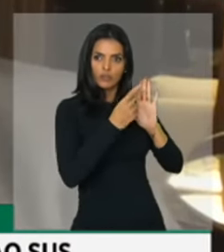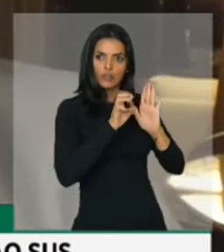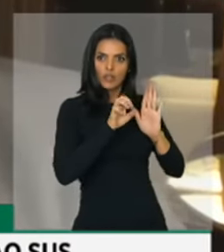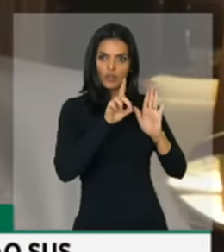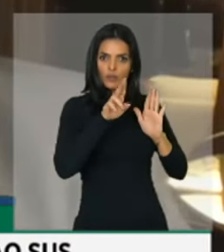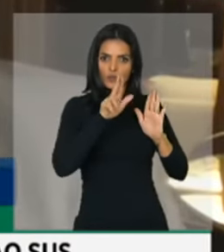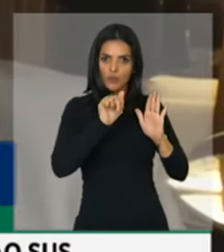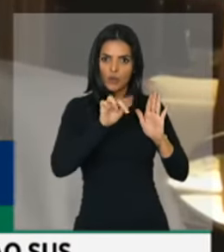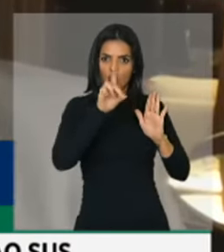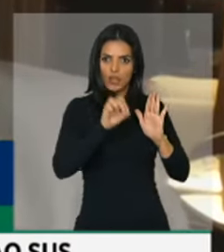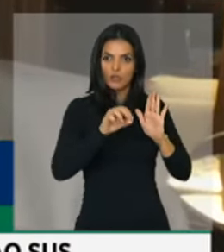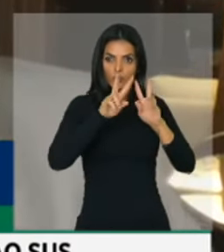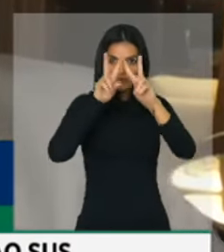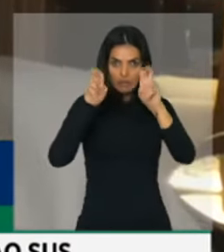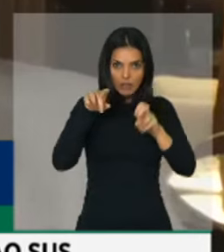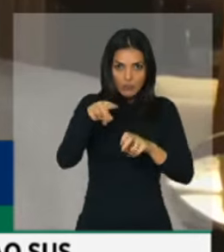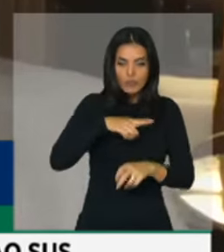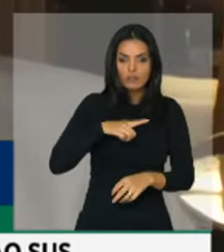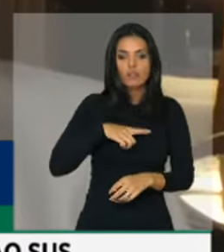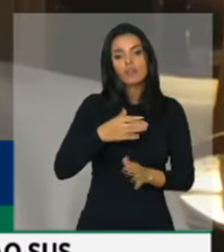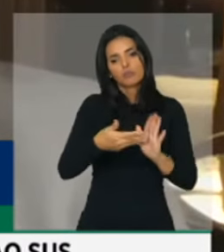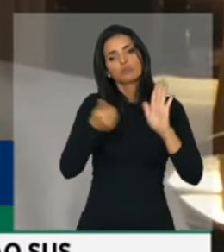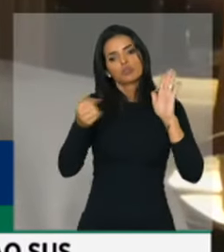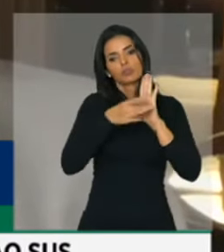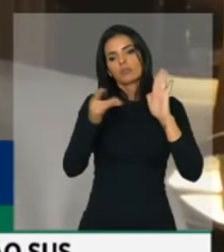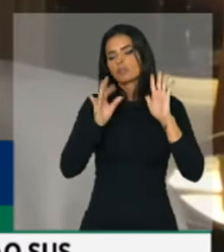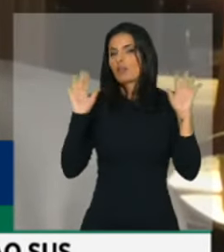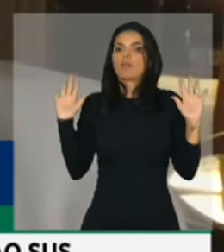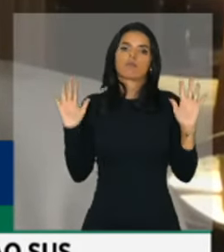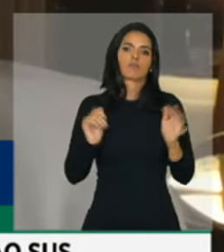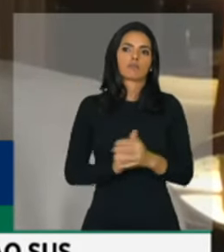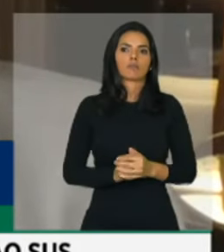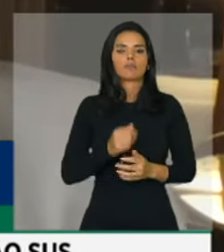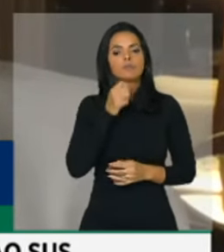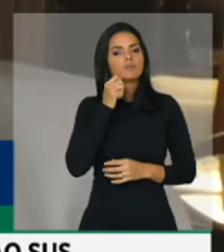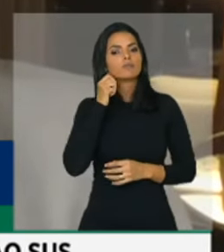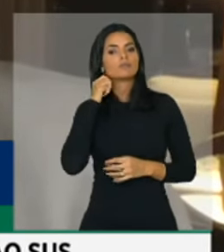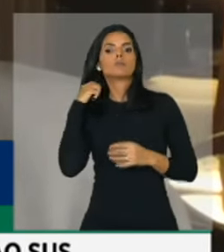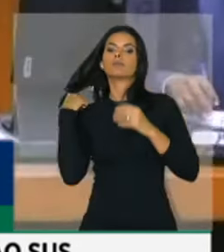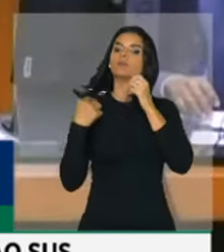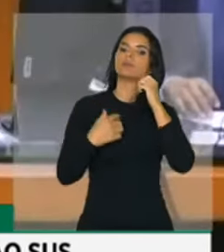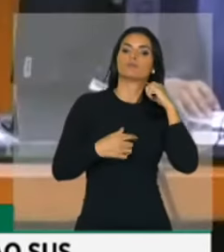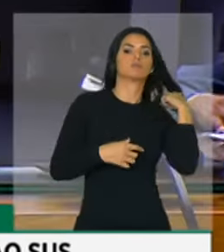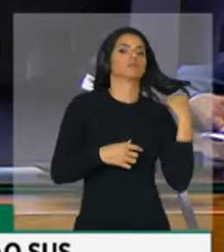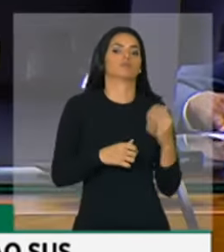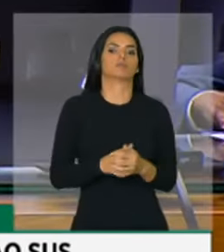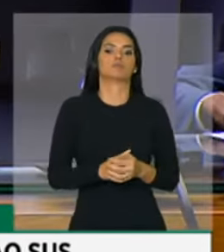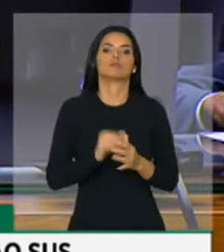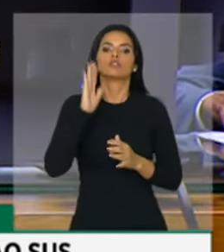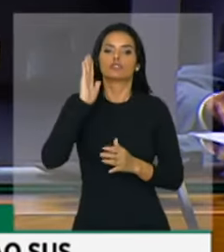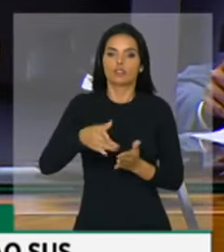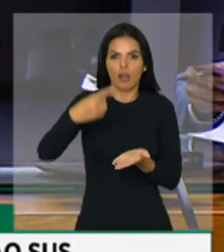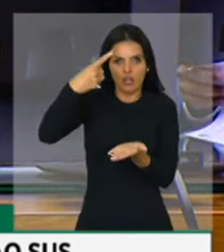QUE TRATA DESSE TEMA EU JÁ RETIRO DE IMEDIATO ESSE DESTAQUE. -- [PRESIDENTE]: NÓS JÁ ACERTAMOS NO COLÉGIO DE LÍDERES QUE NÓS ÍAMOS